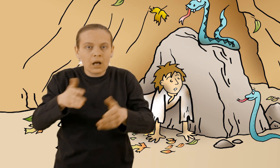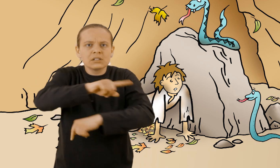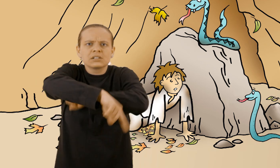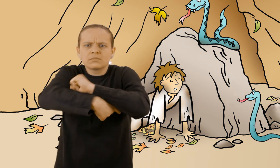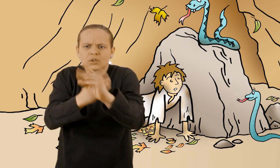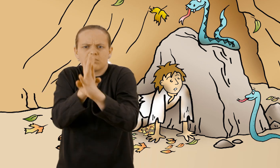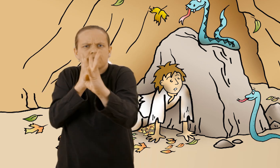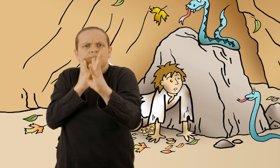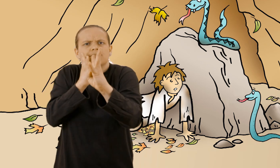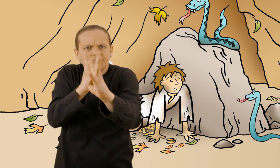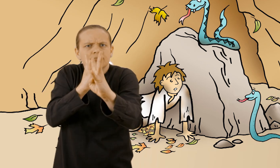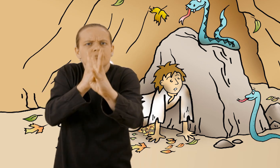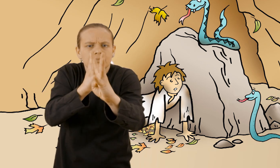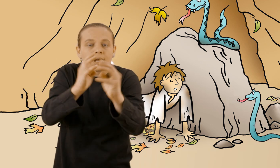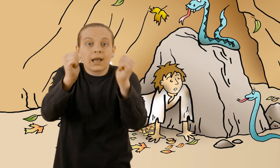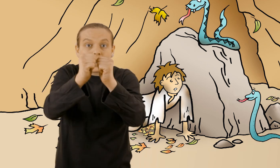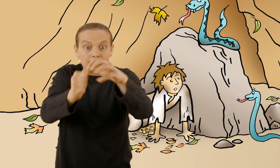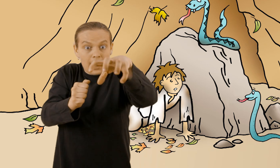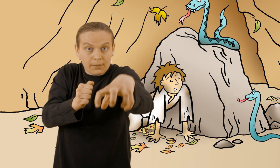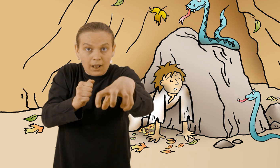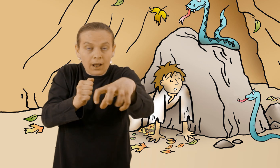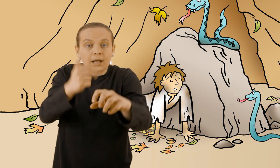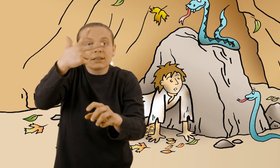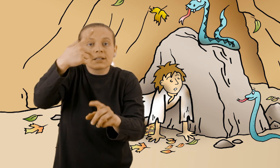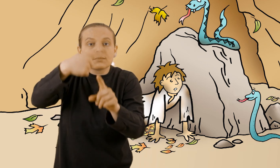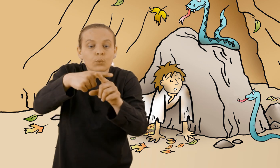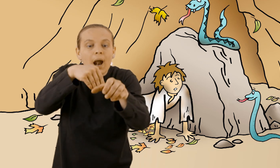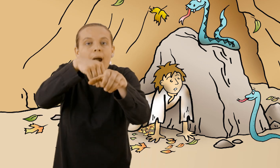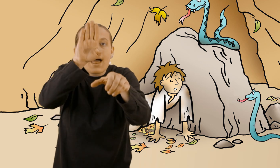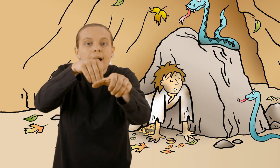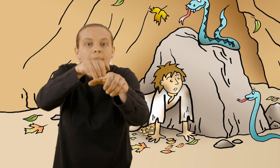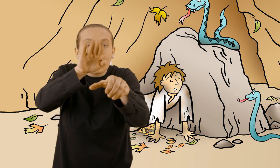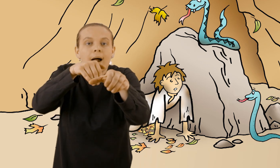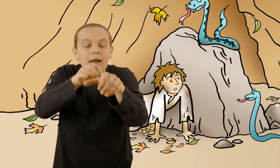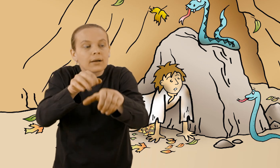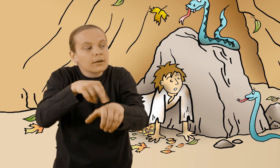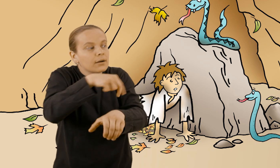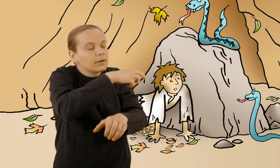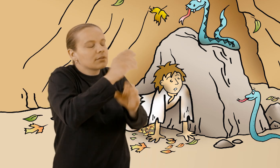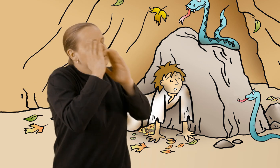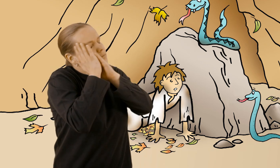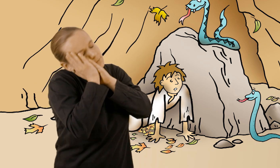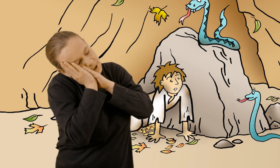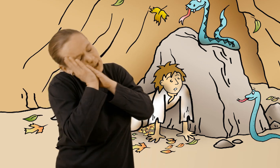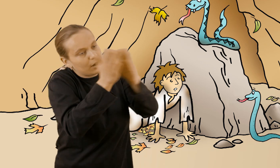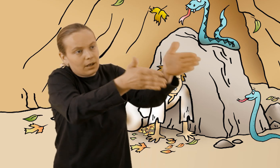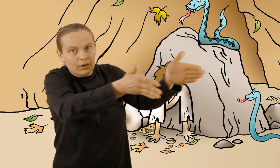a onda su jedna po jedna neki kamen triput polizale i odmah usnule.